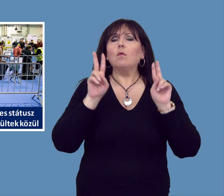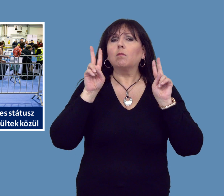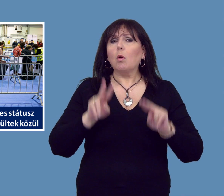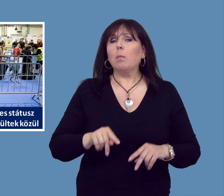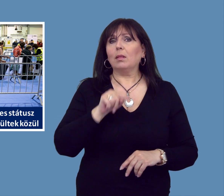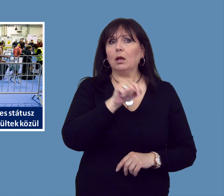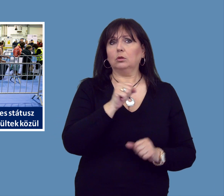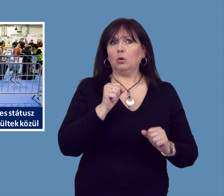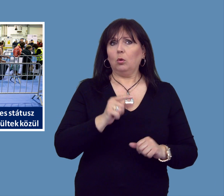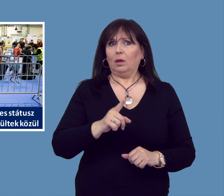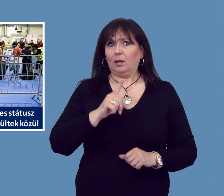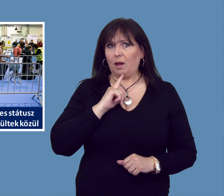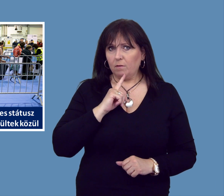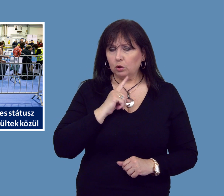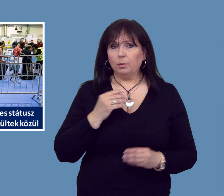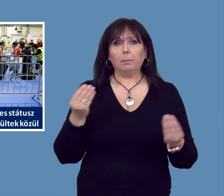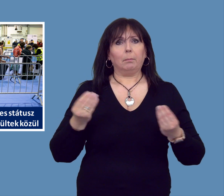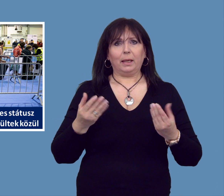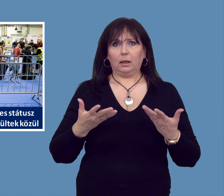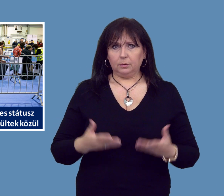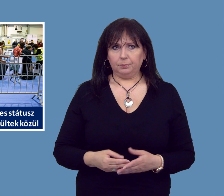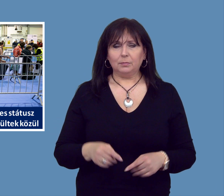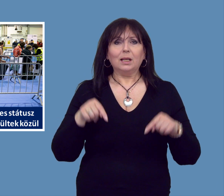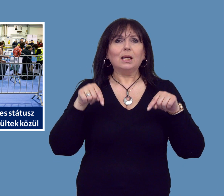Ez továbbra is nagyon alacsony szám ahhoz képest,